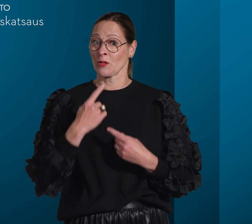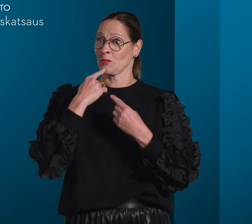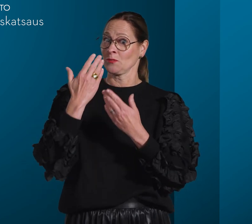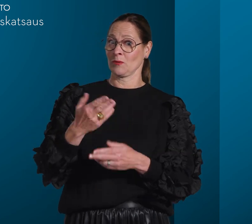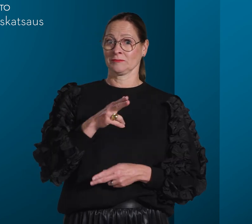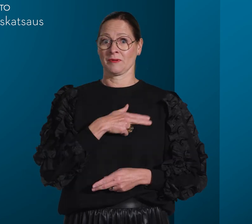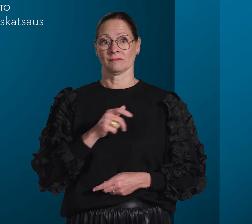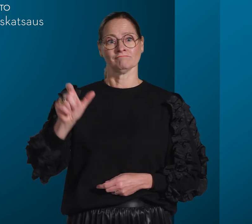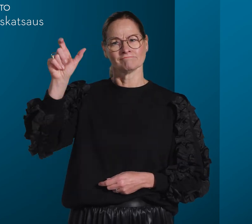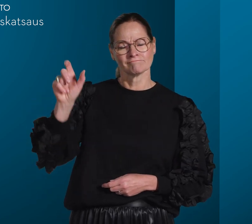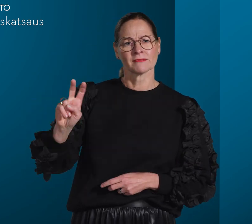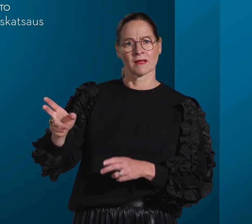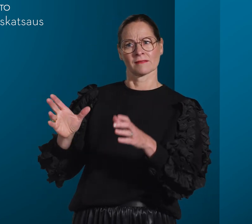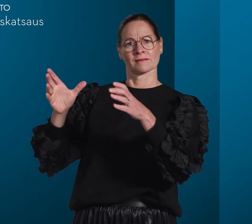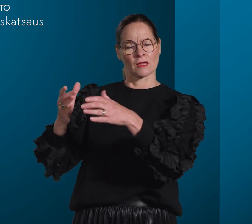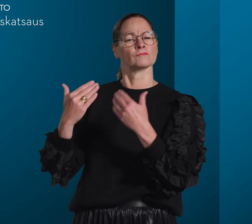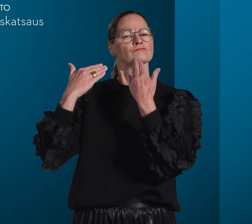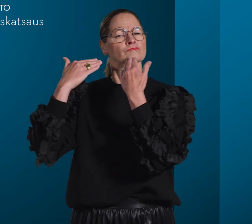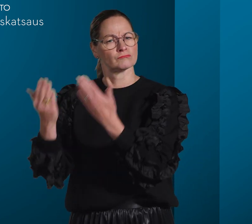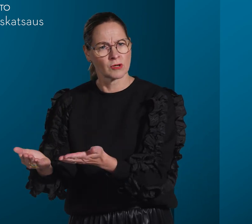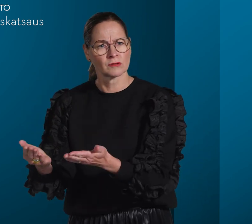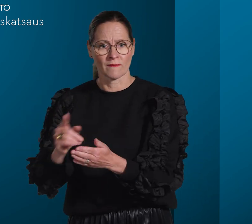Viittomakieliteko 2024 -tunnustuspalkinto myönnetään henkilölle tai taholle, -